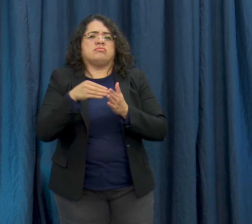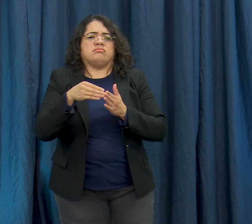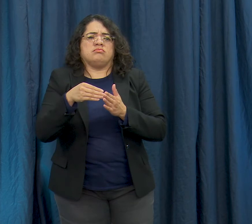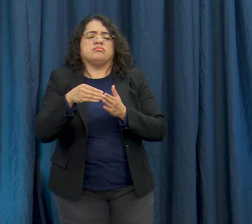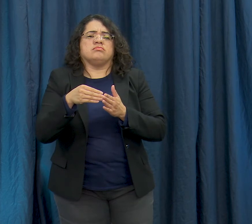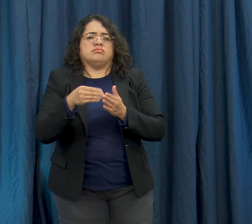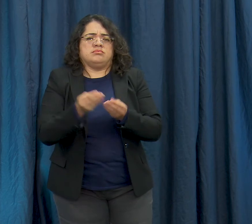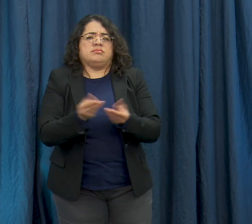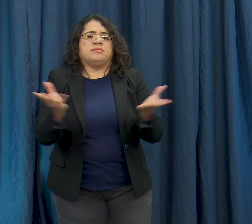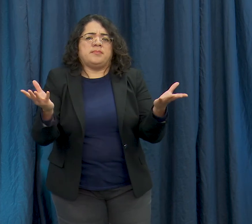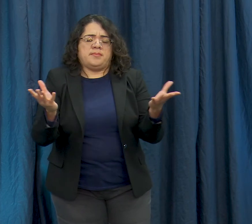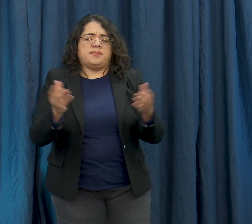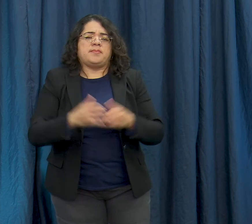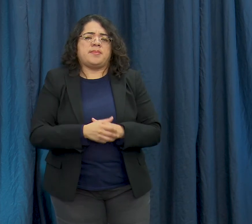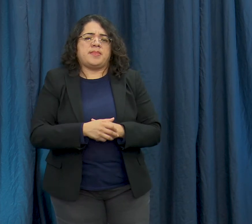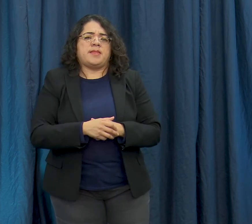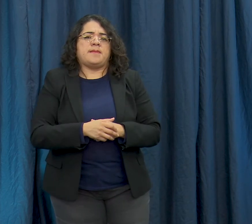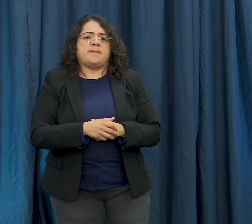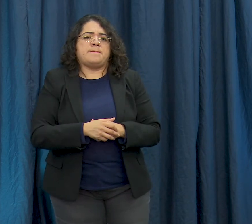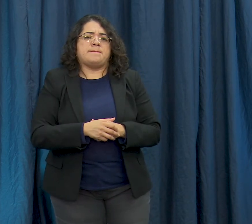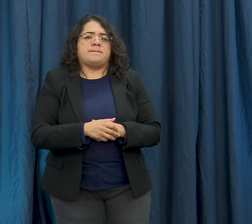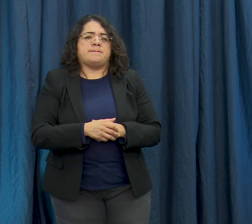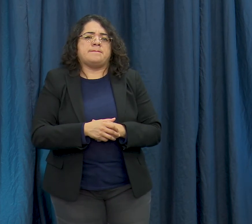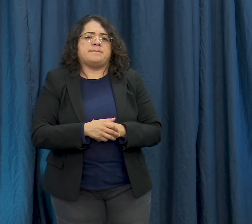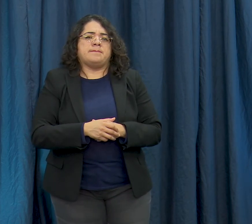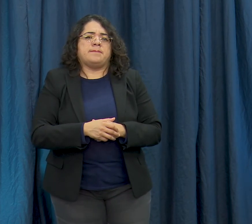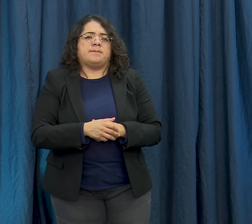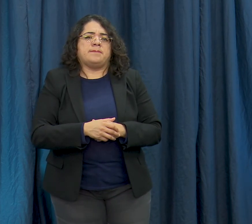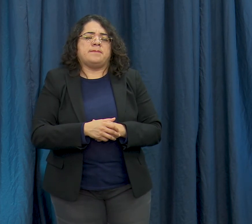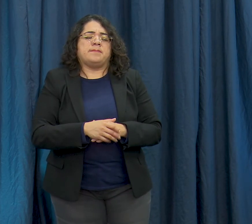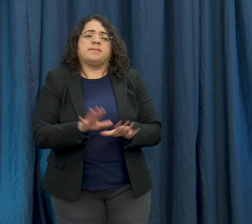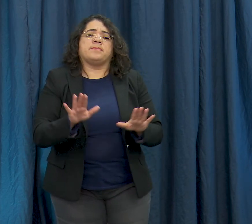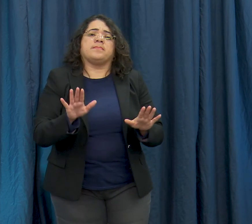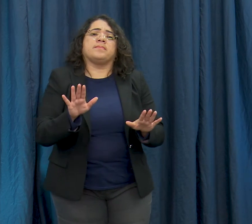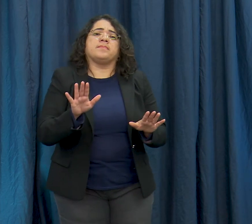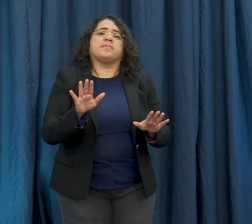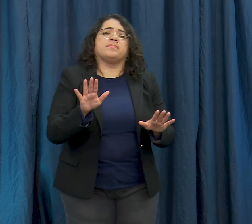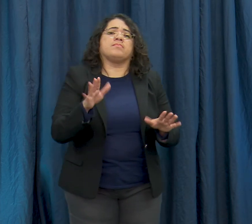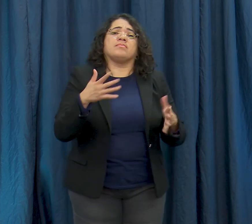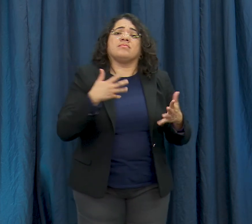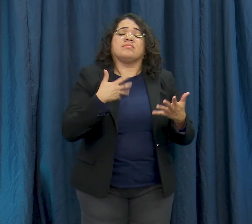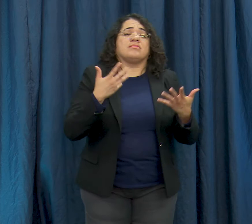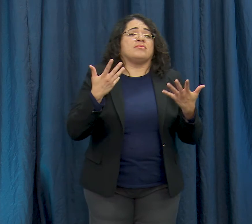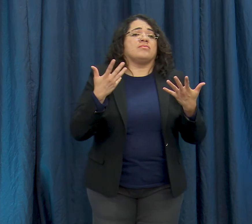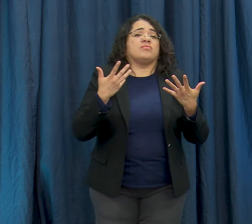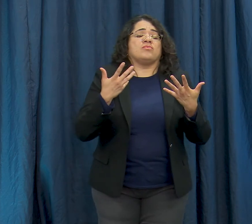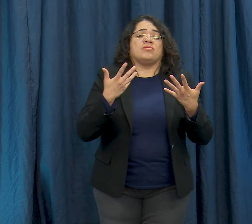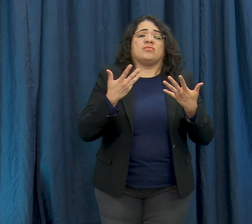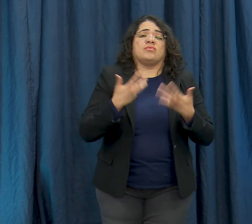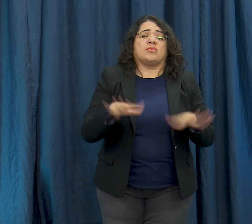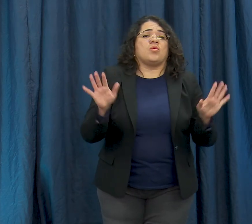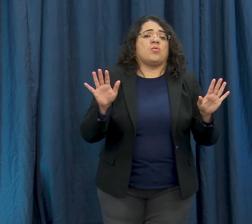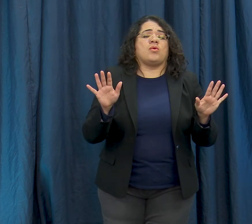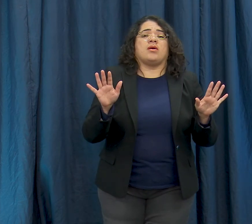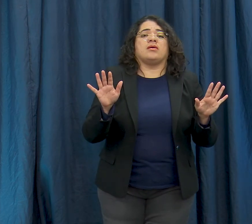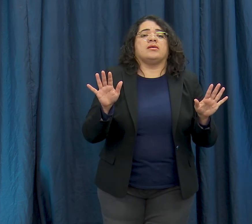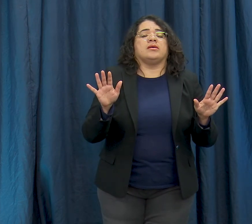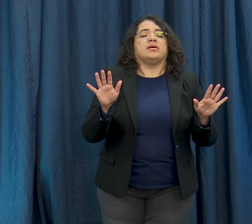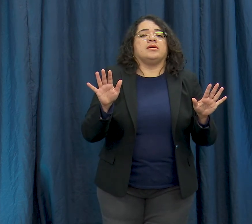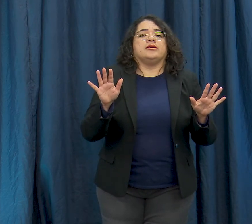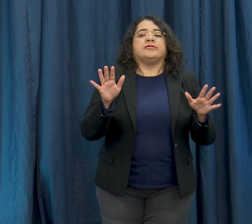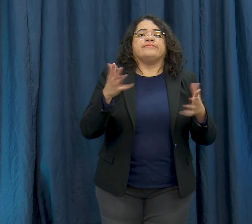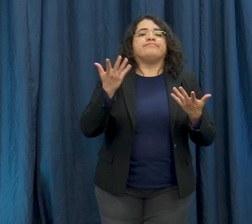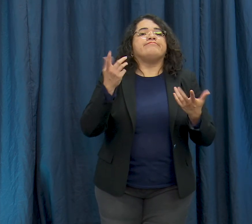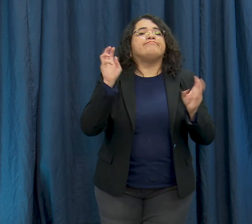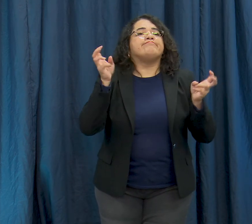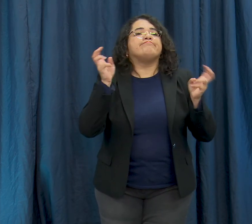personal no queremos / de las de grandes la grosse que hemos hecho al abrir lenta